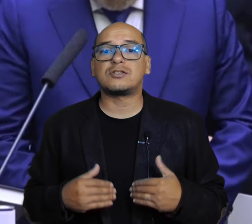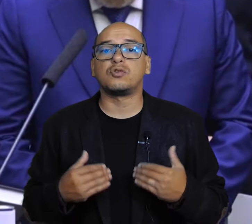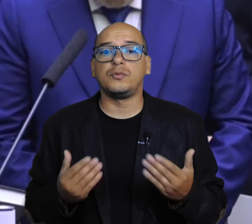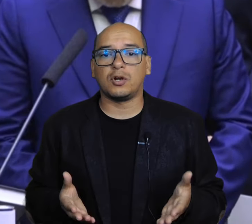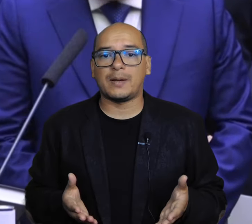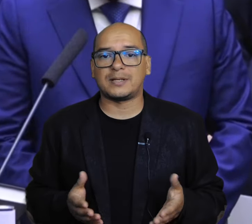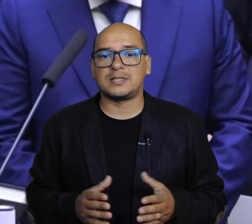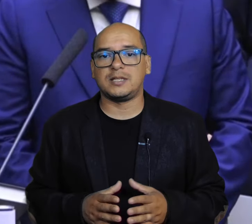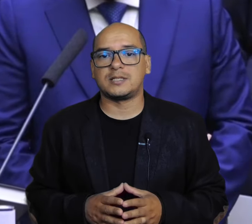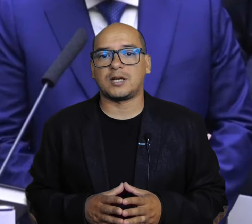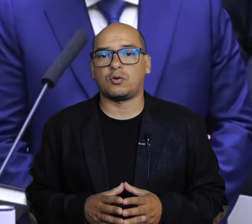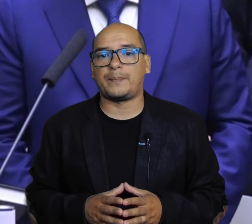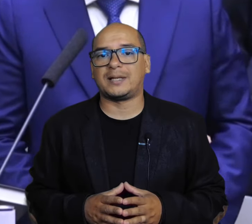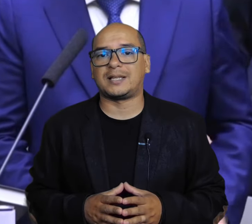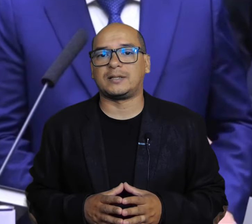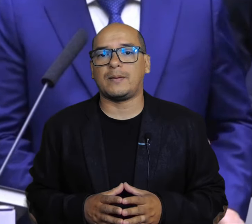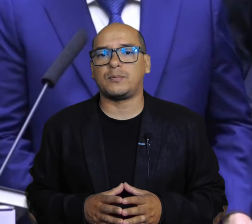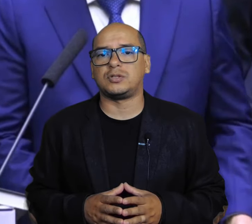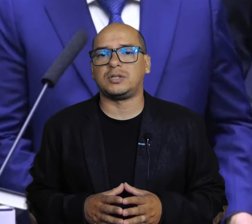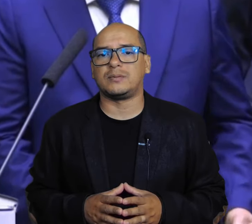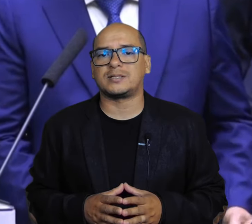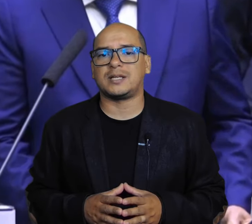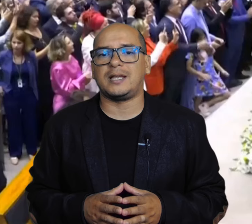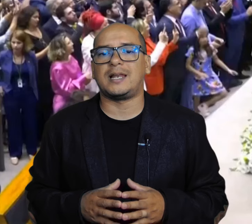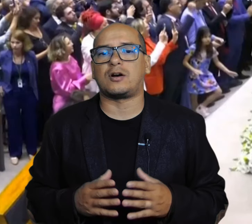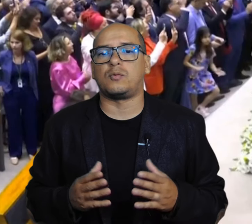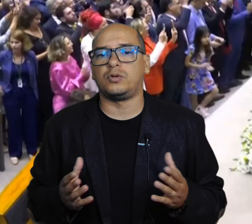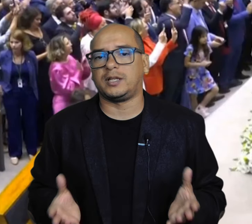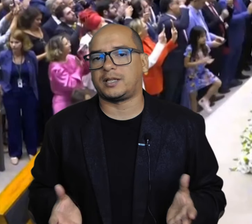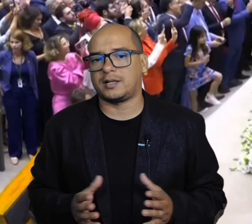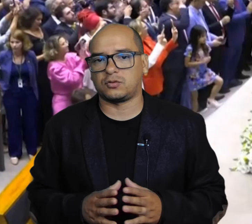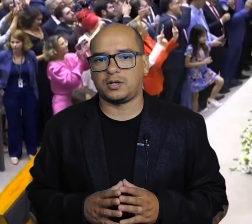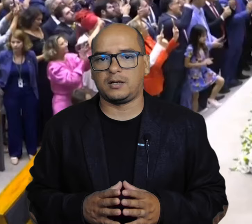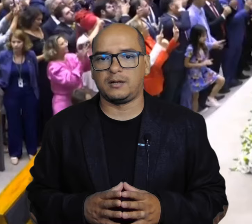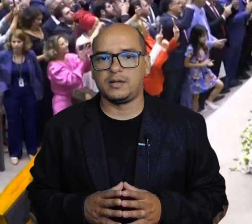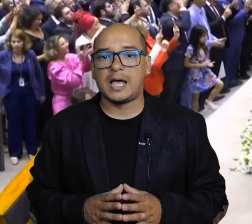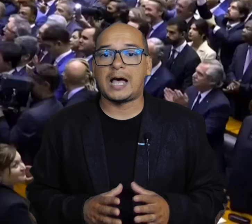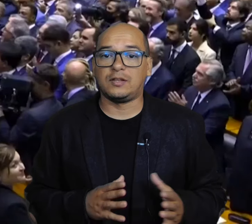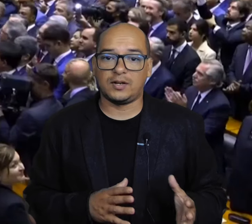asumió la presidencia con expectativas positivas en la comunidad internacional a diferencia